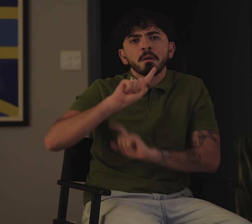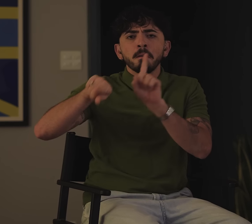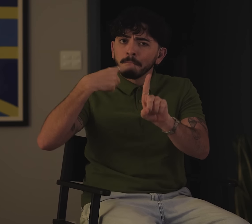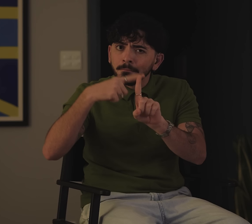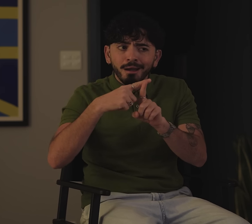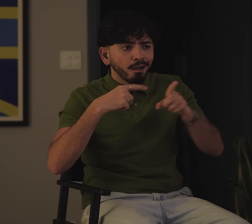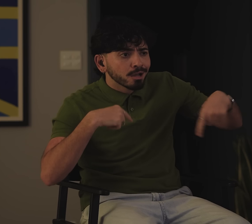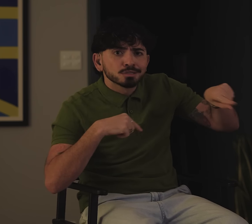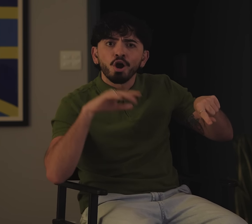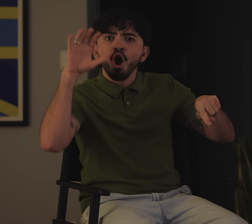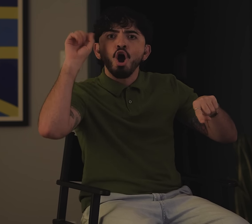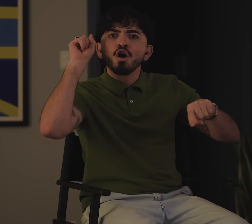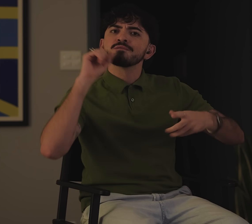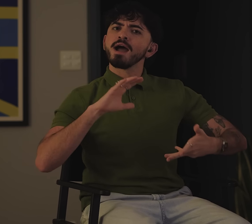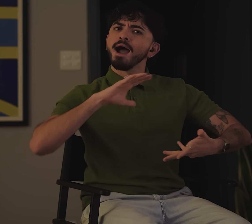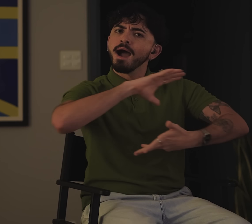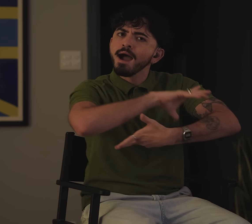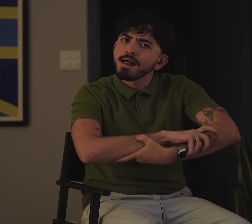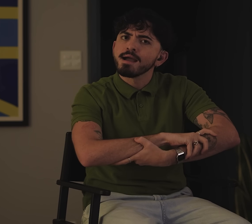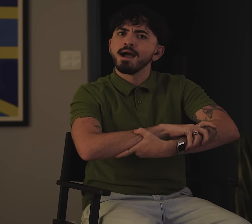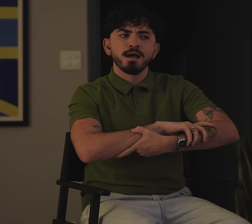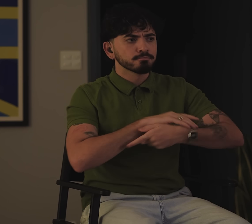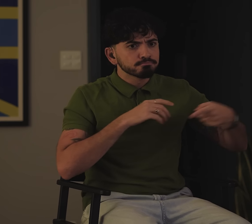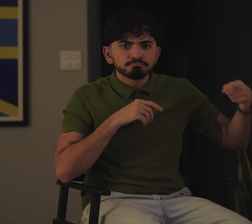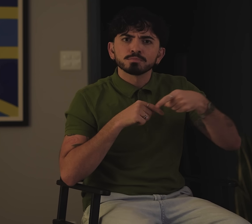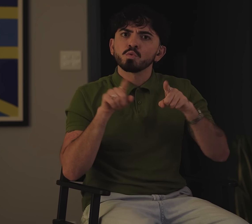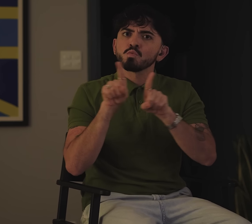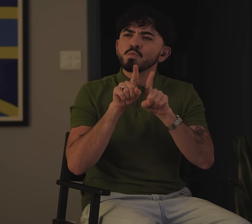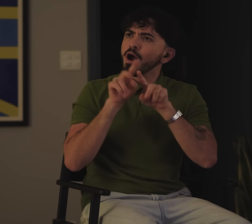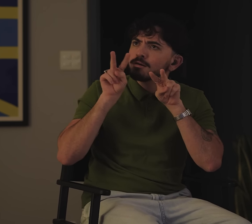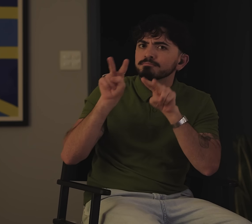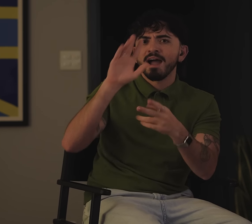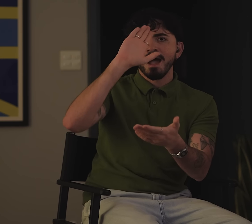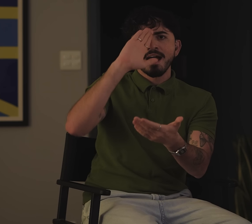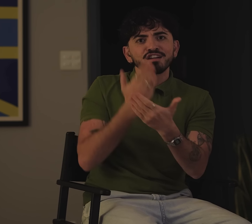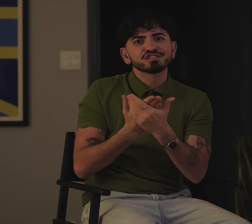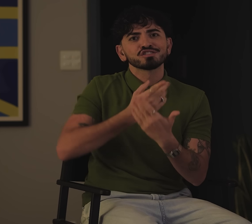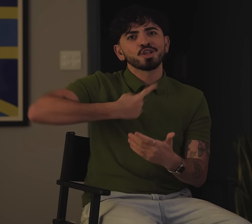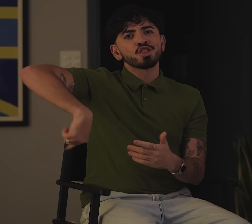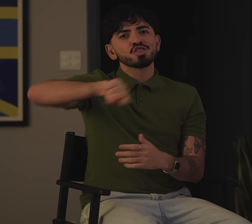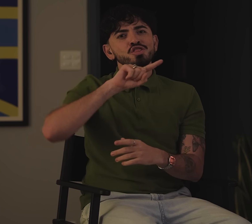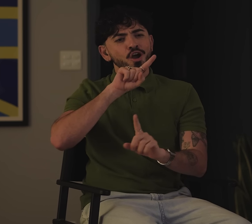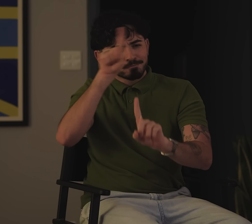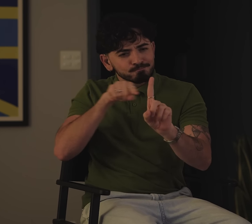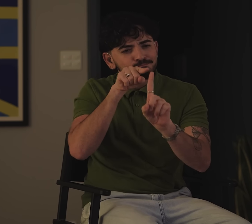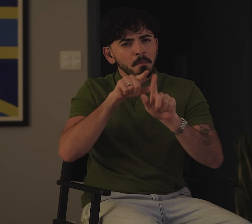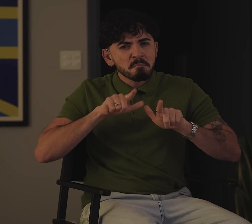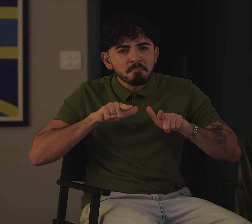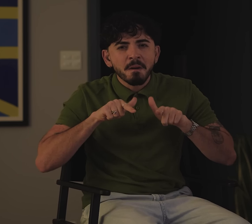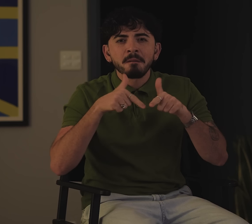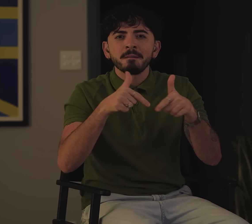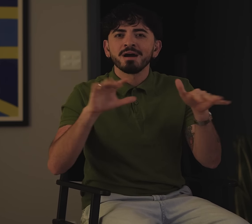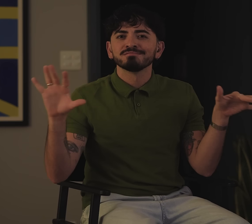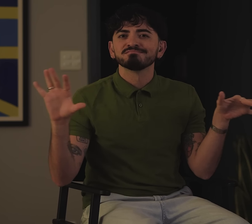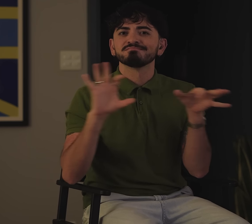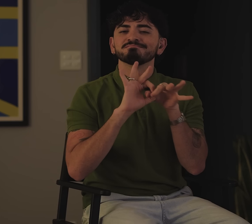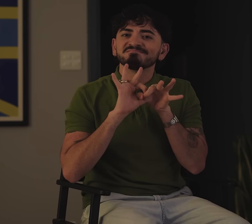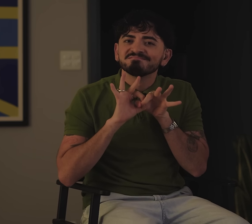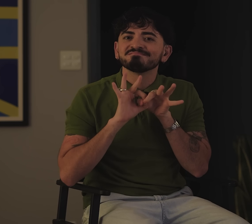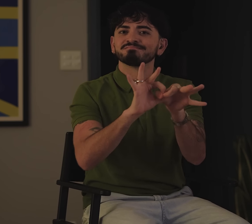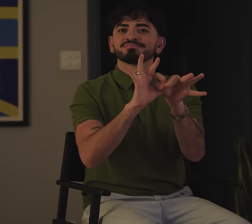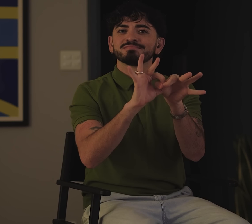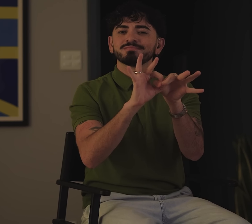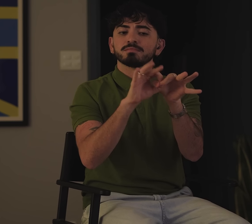e também com pessoas ouvintes aliadas que acreditam no mesmo propósito.